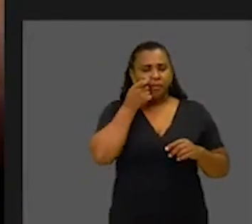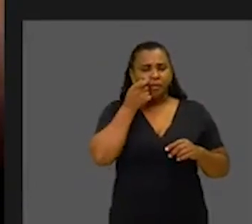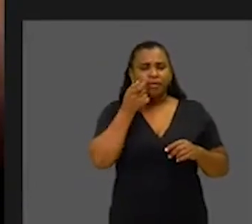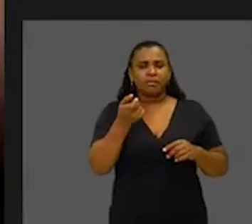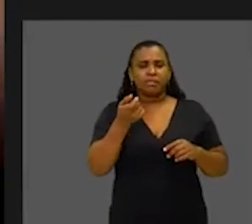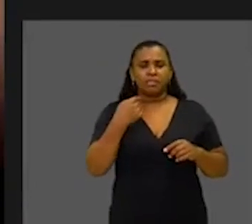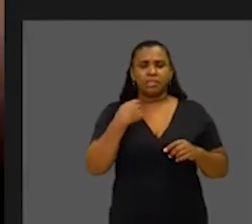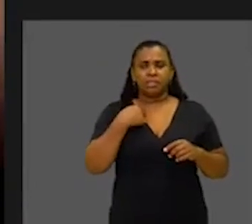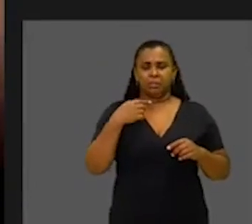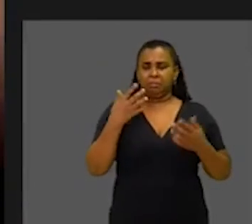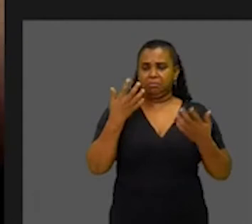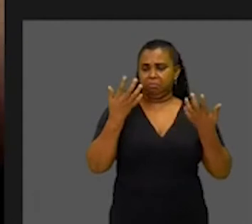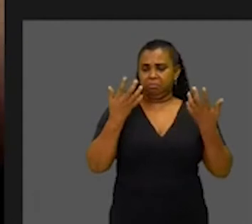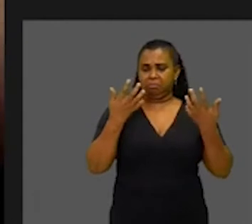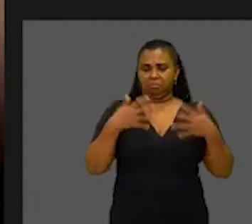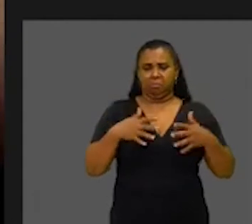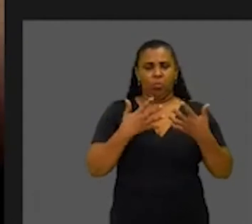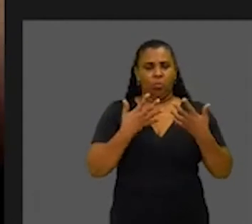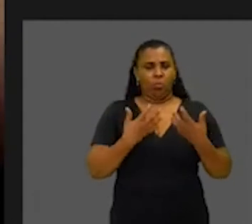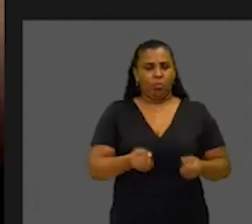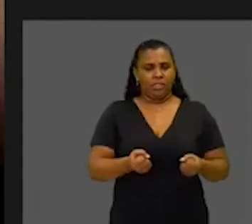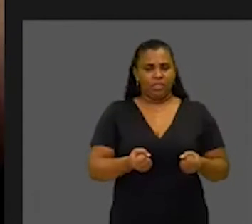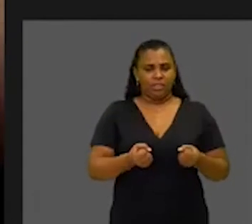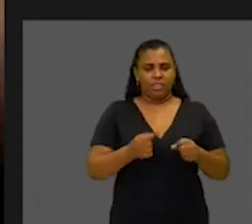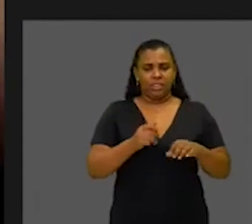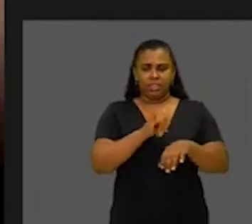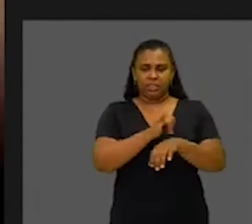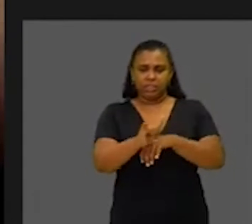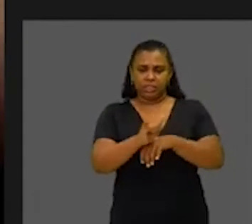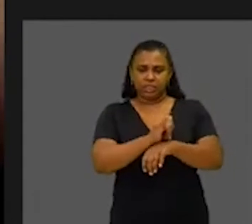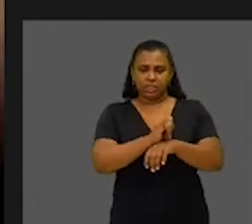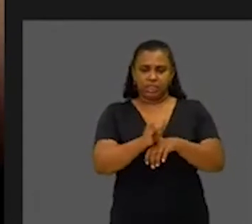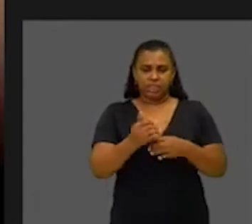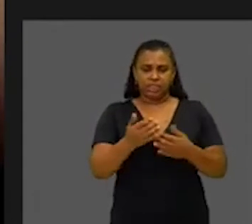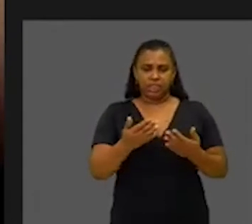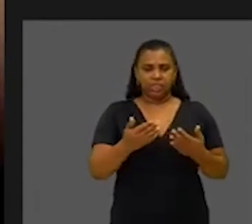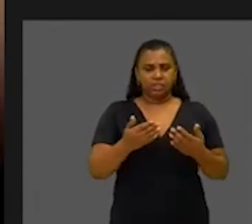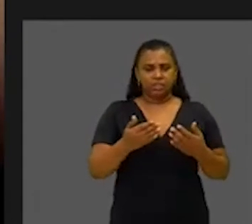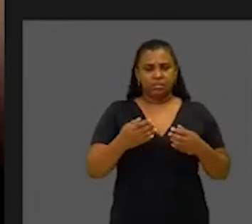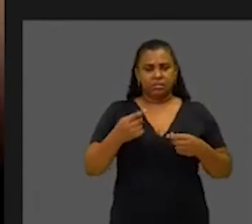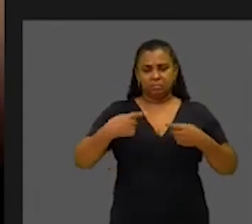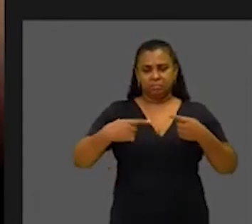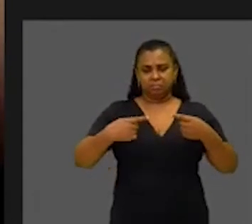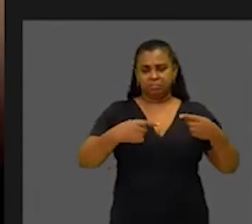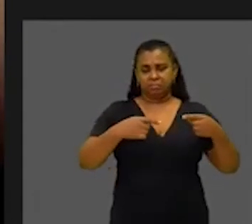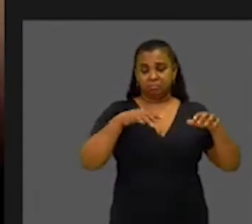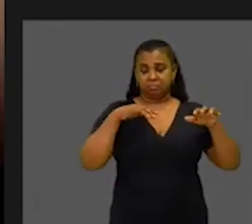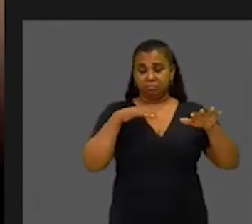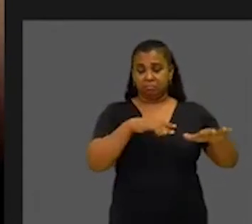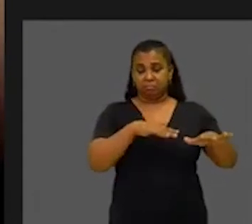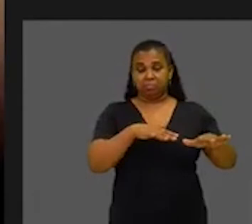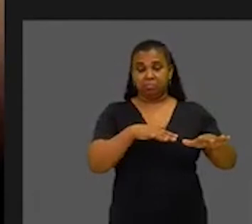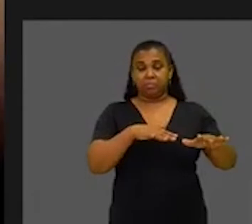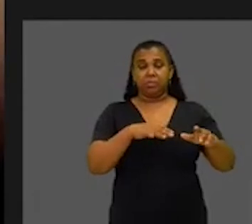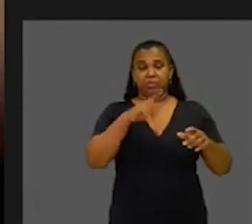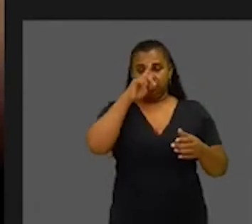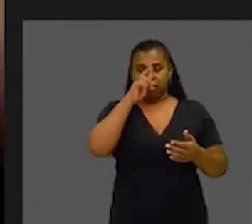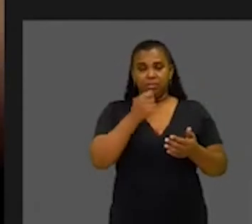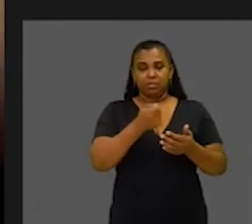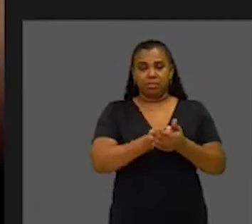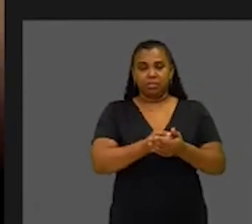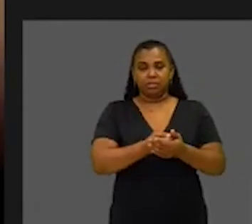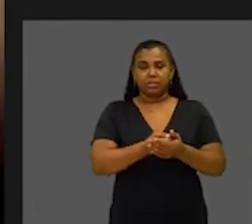estratégias religiosas envolvendo é certo pode servista né nas decisões é das maiores corpo do